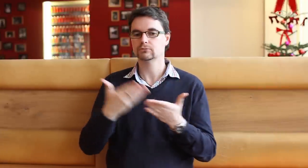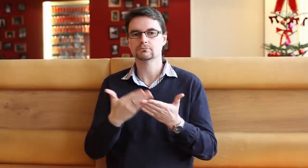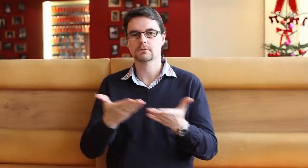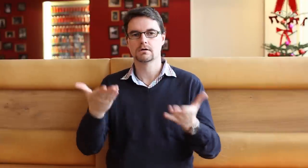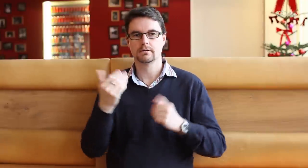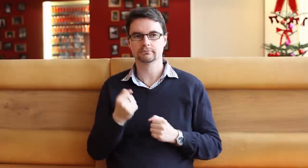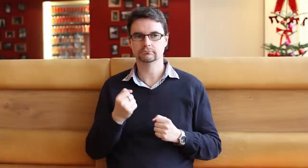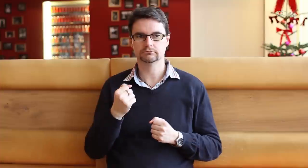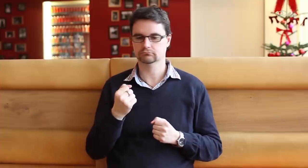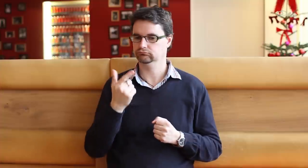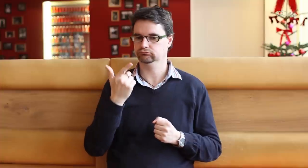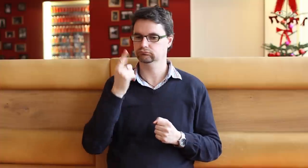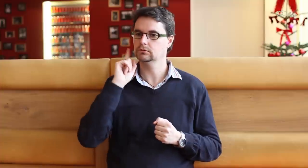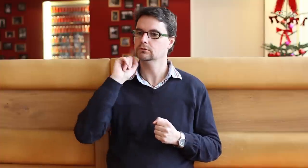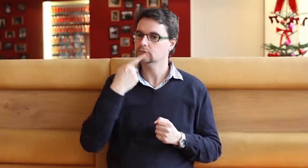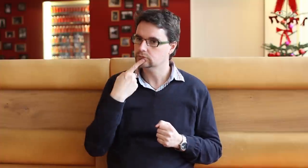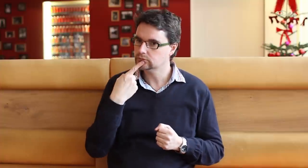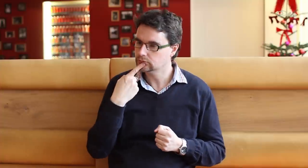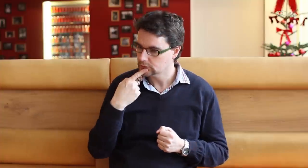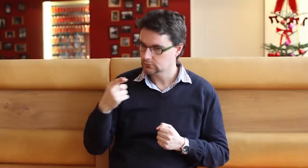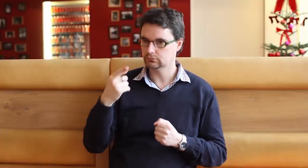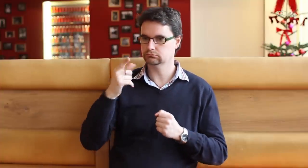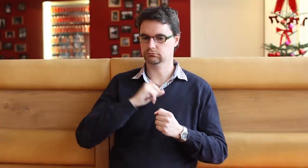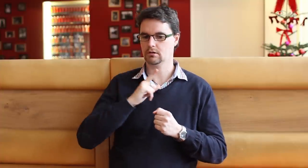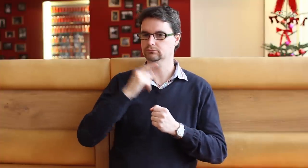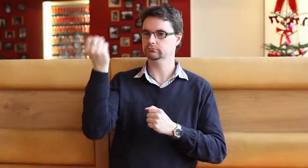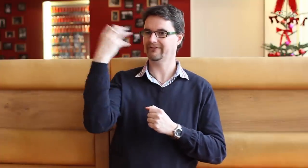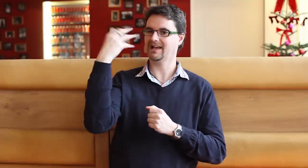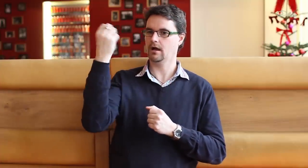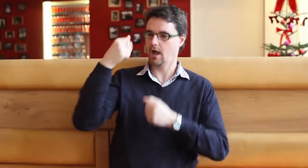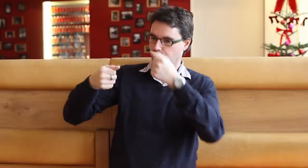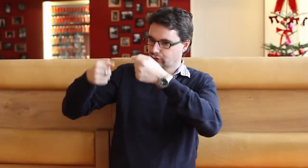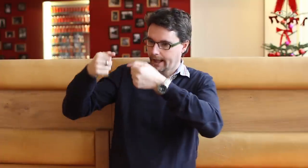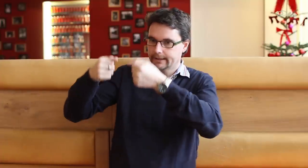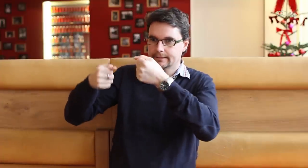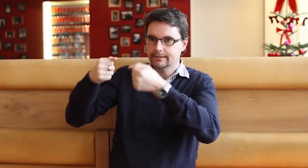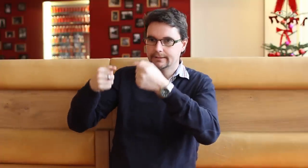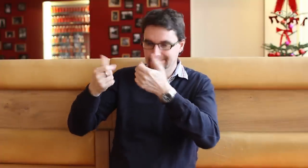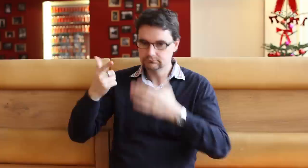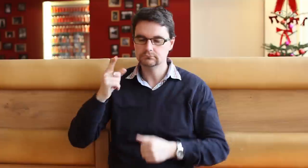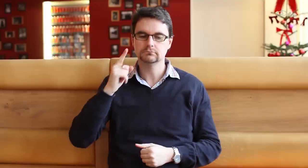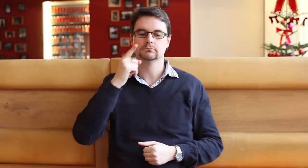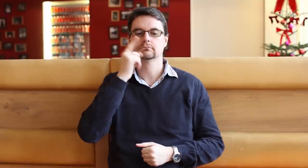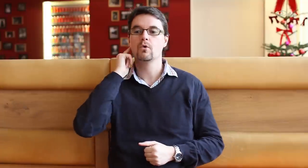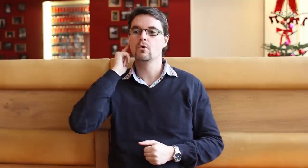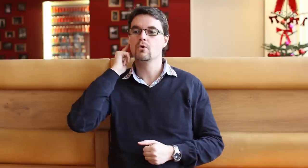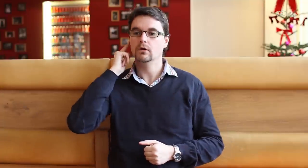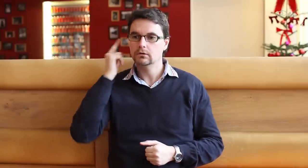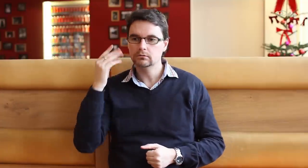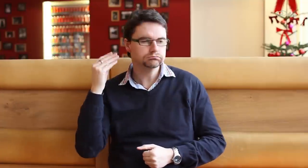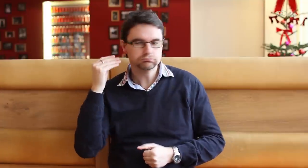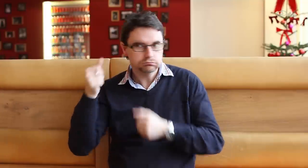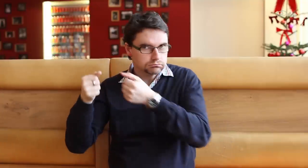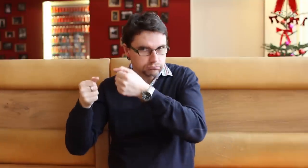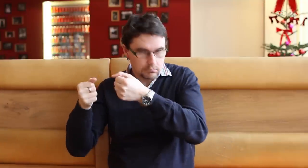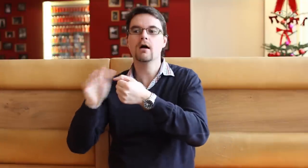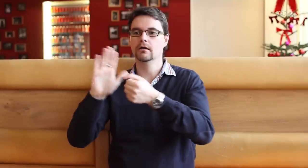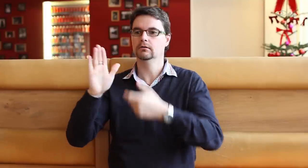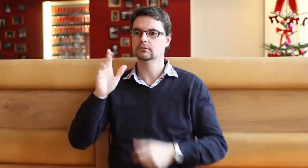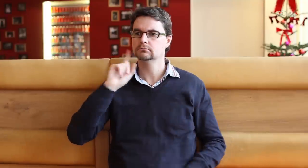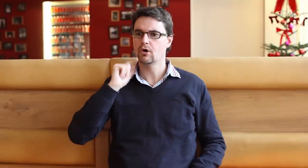Zum Beispiel, bekommen Taube einen Wecker den sie einstellen können. Für hörende spricht der Wecker. Und wo bleiben Taubblinde?